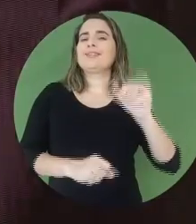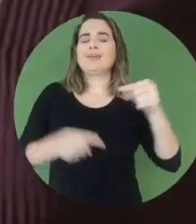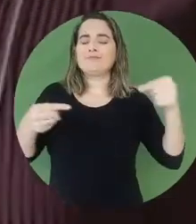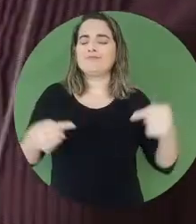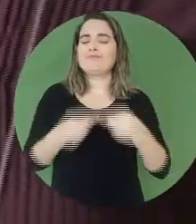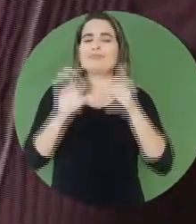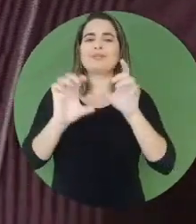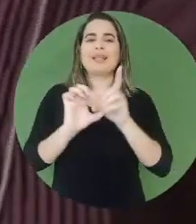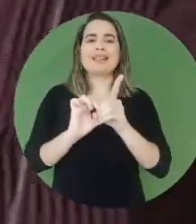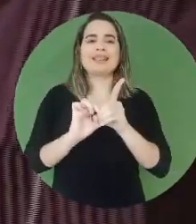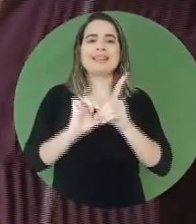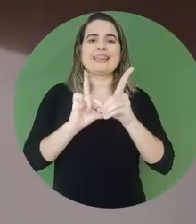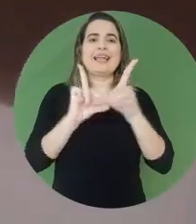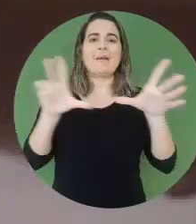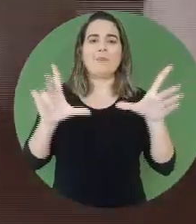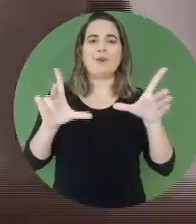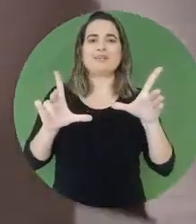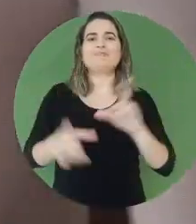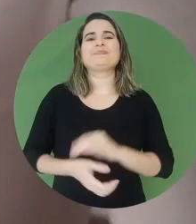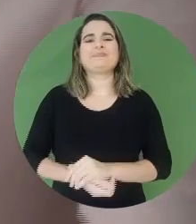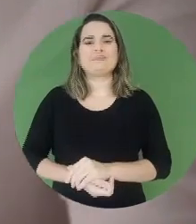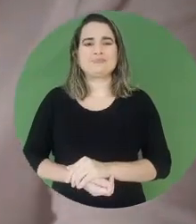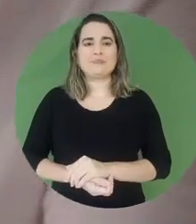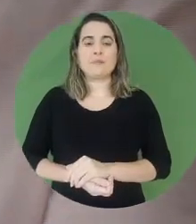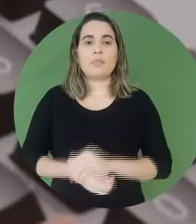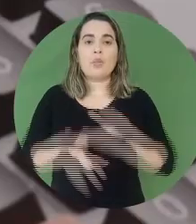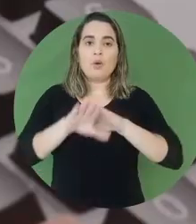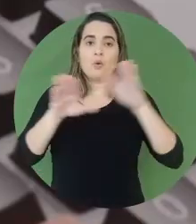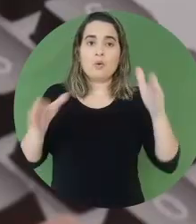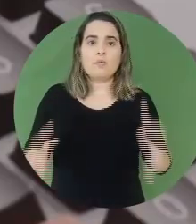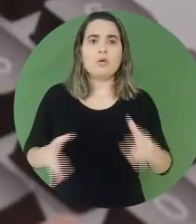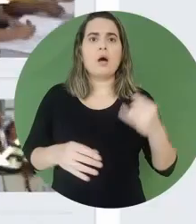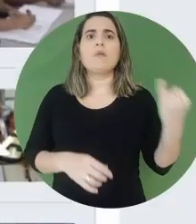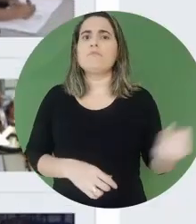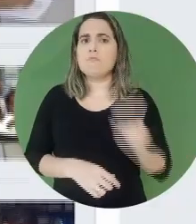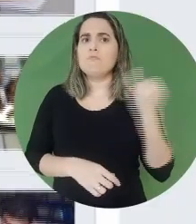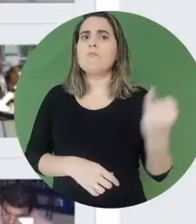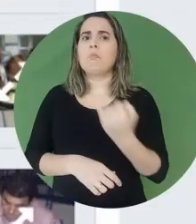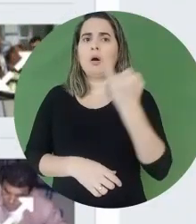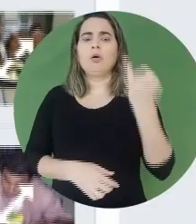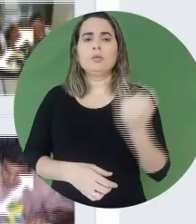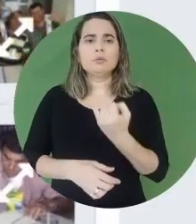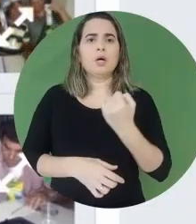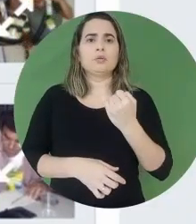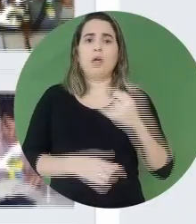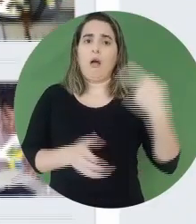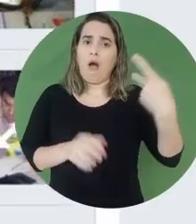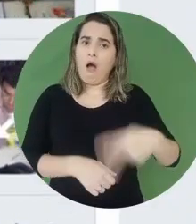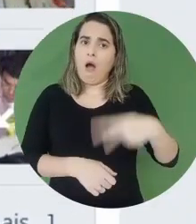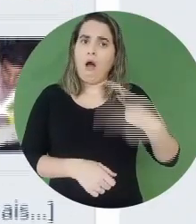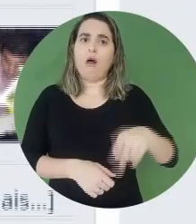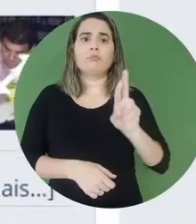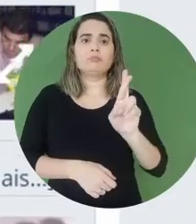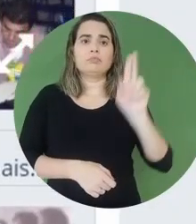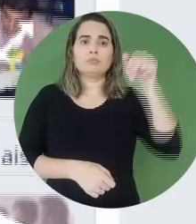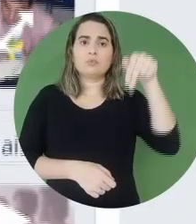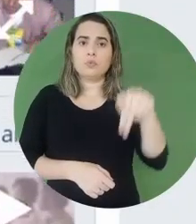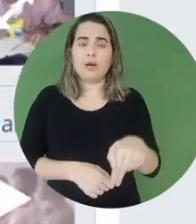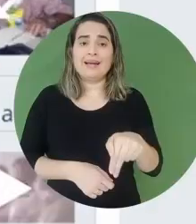Os mesários são peças fundamentais para a realização das Eleições. No Rio Grande do Norte, todas as sessenta e nove zonas